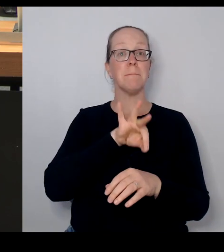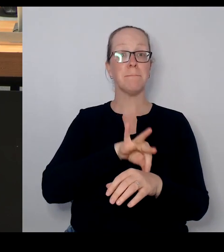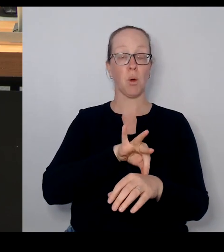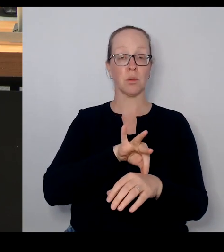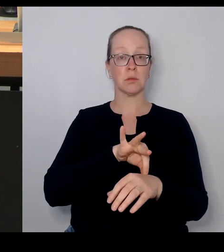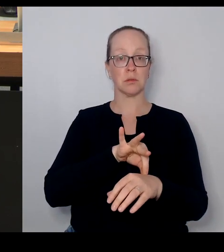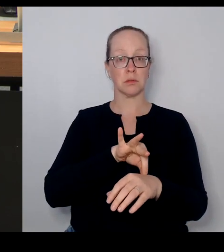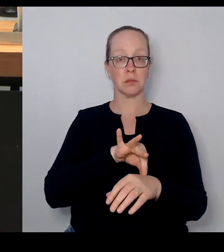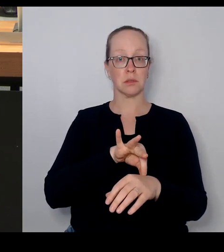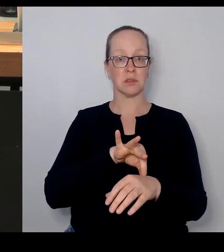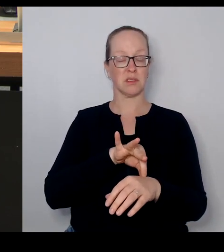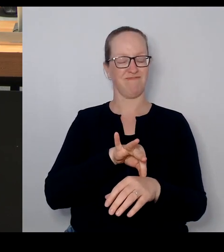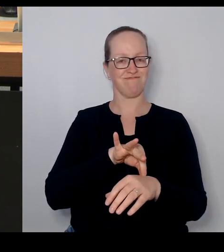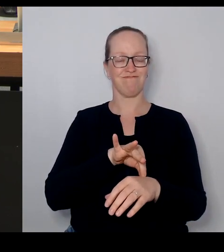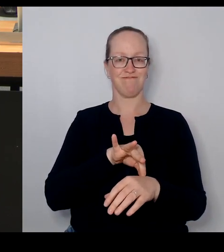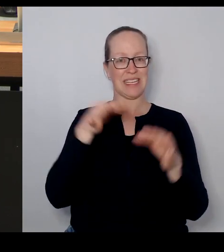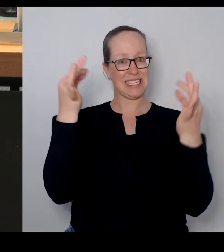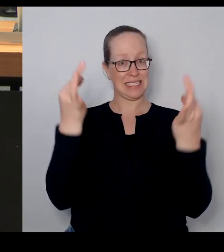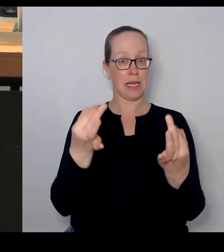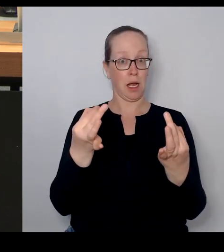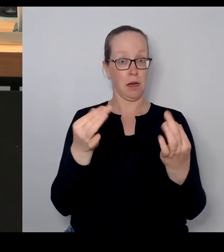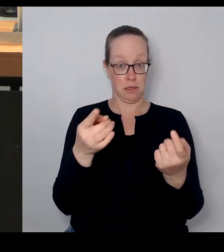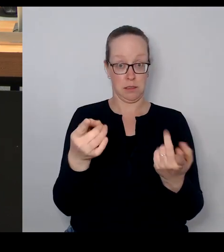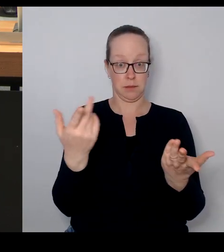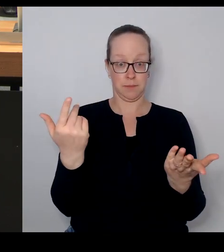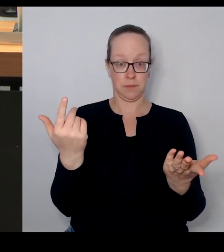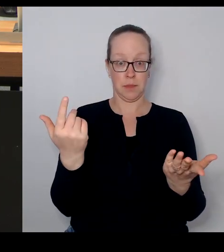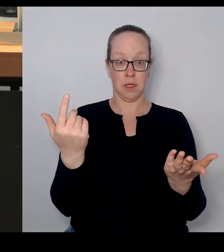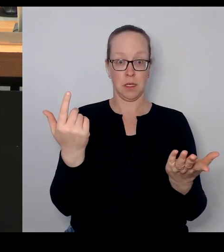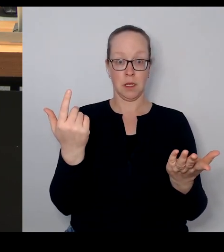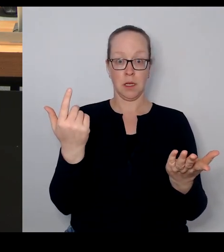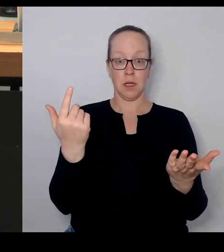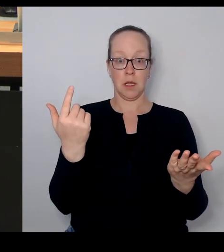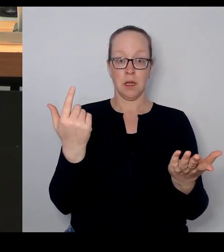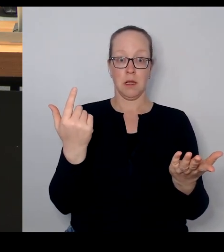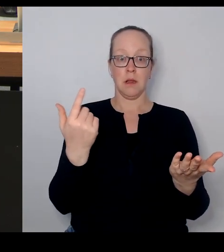in Berlin dafür tun, dass wir schneller bauen? Also auch das ist ja absurd. Sie sagen, wir sollen es